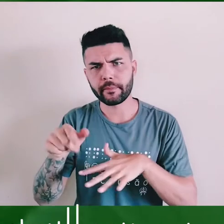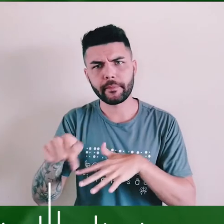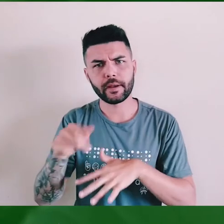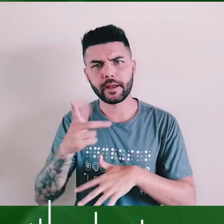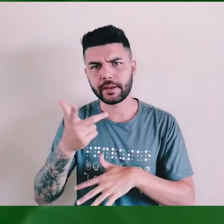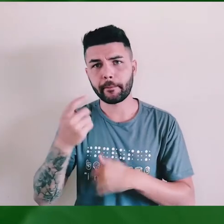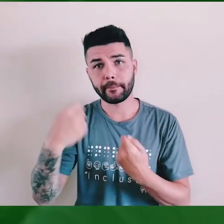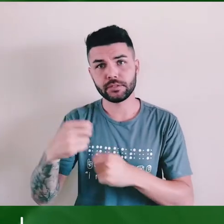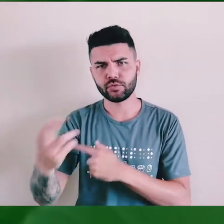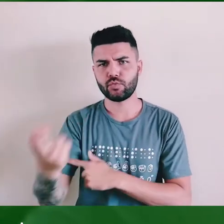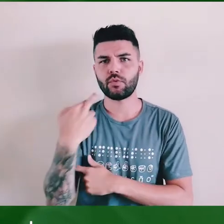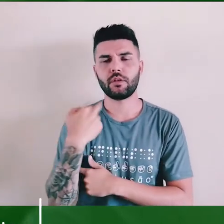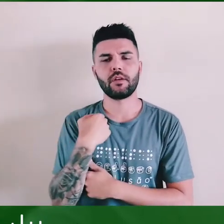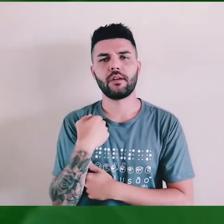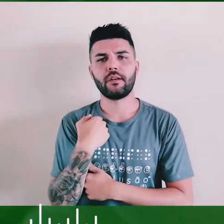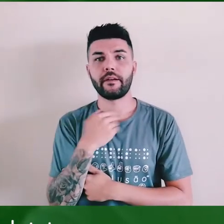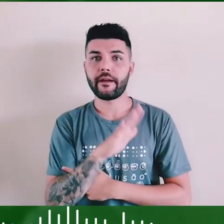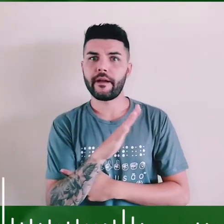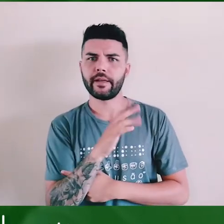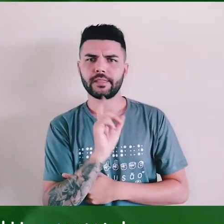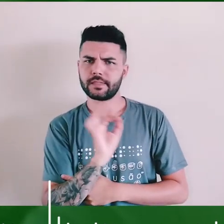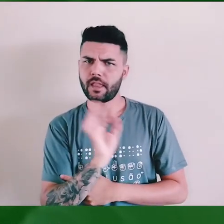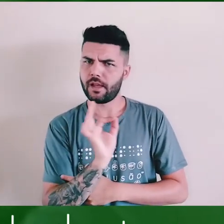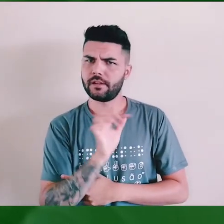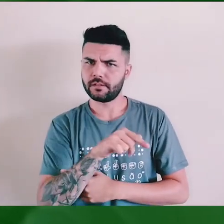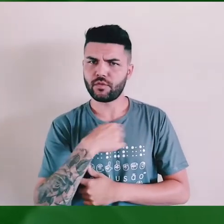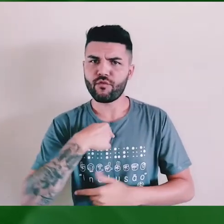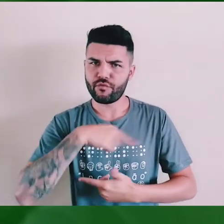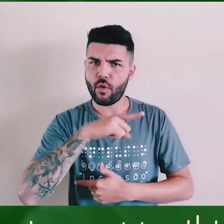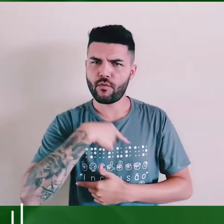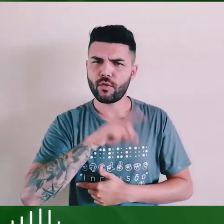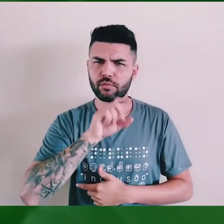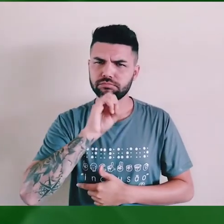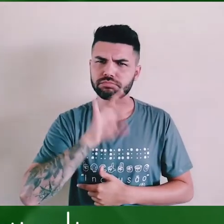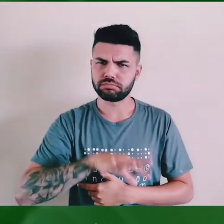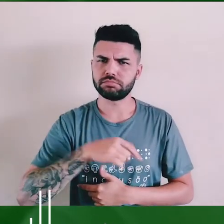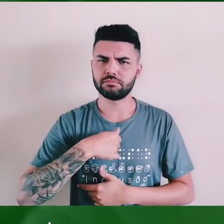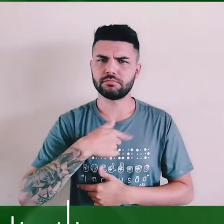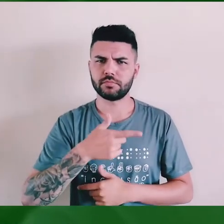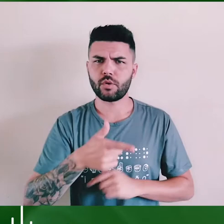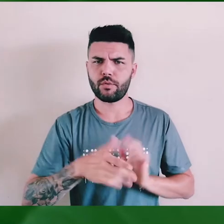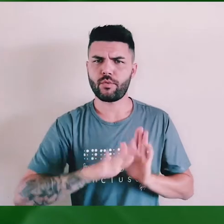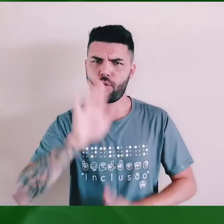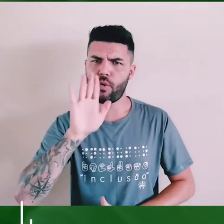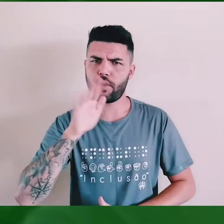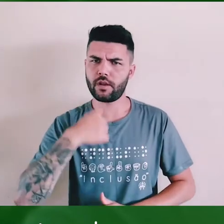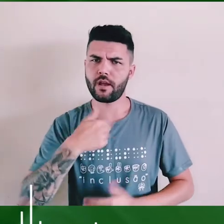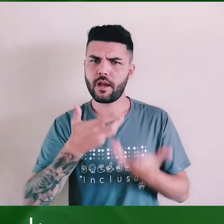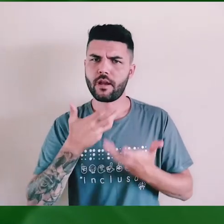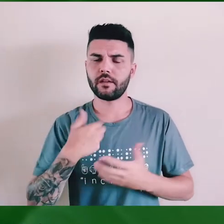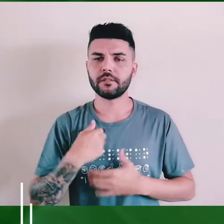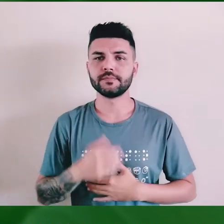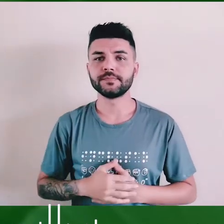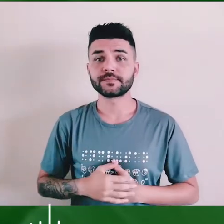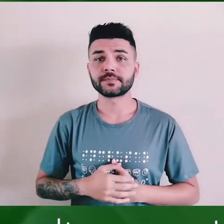semana não, eu vou, eu vou! Por que? Mas Pedro, assim, você nunca morou no interior,